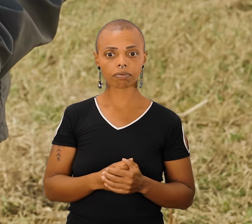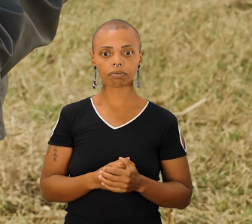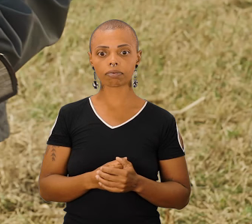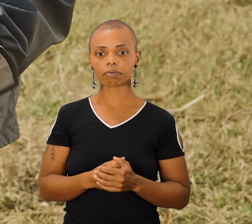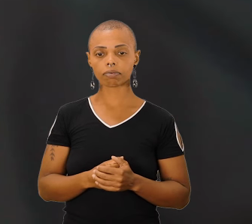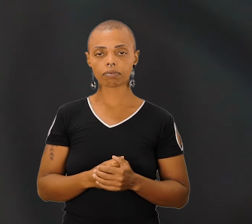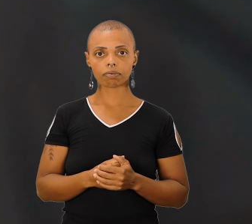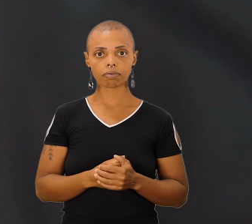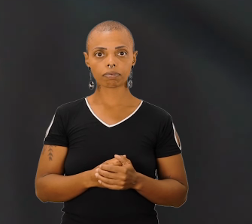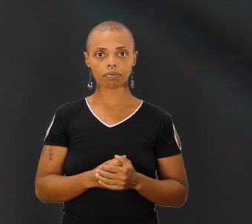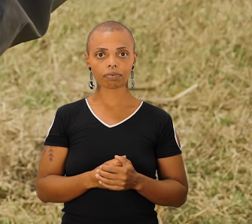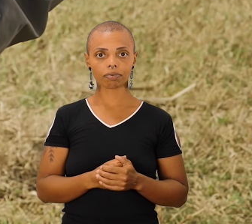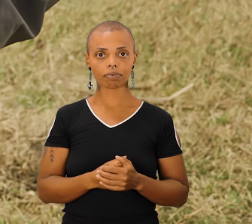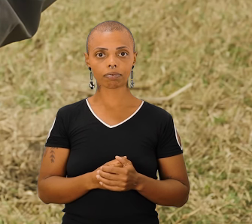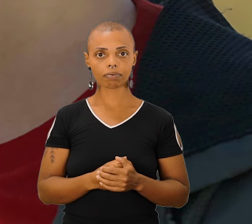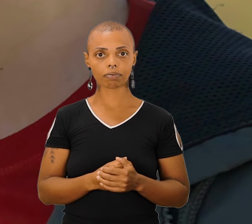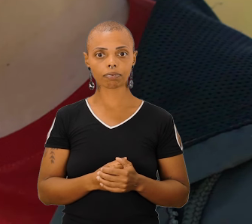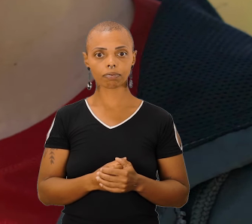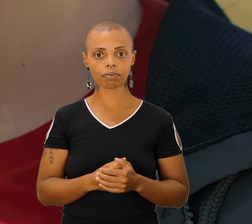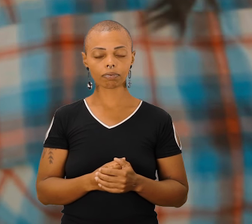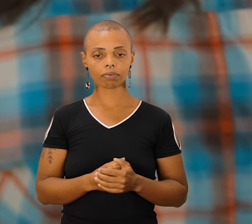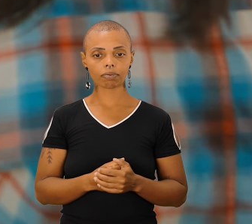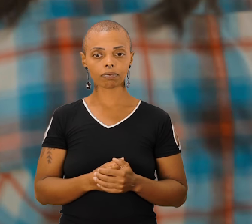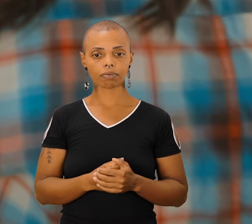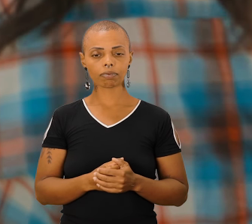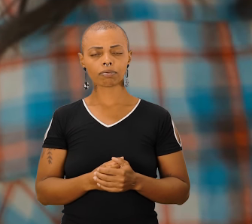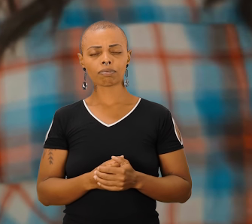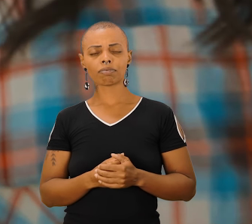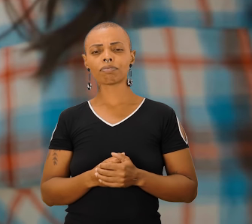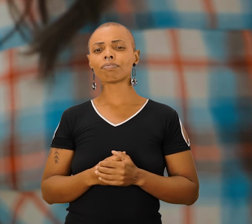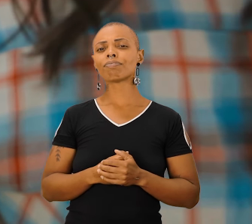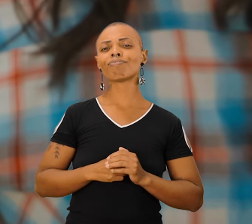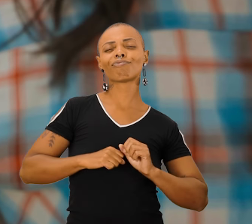[Clique] [Reluzir] [Homem bocejando]